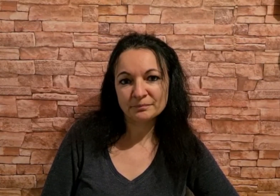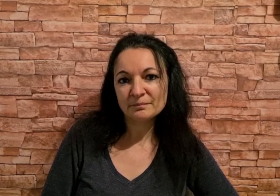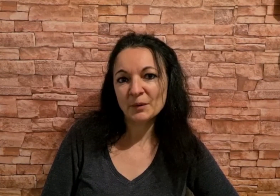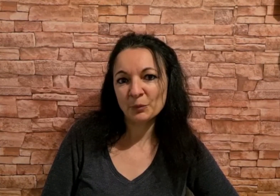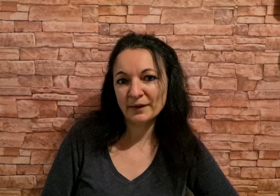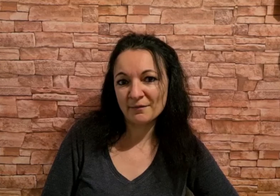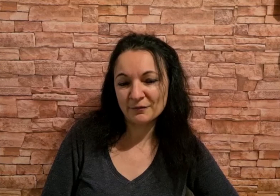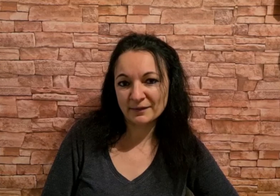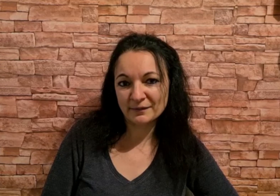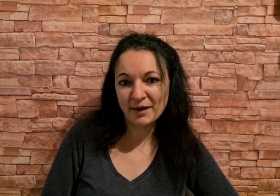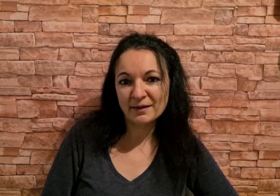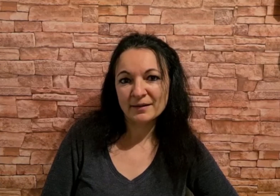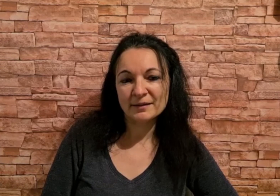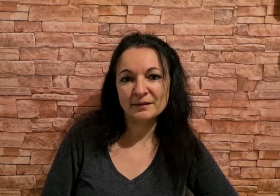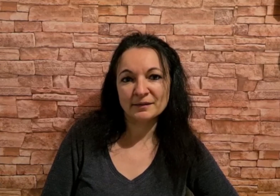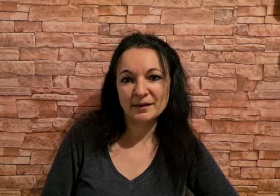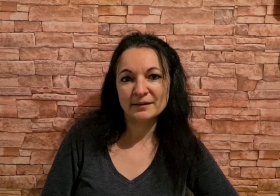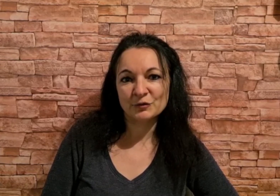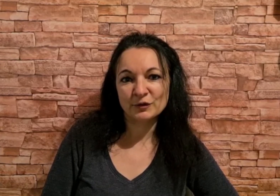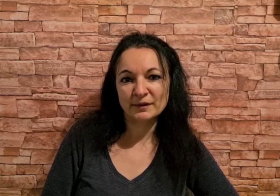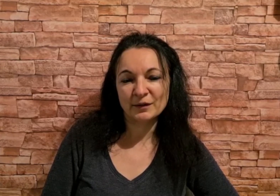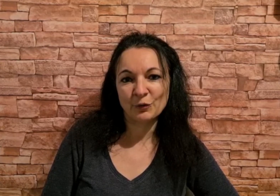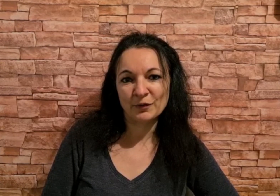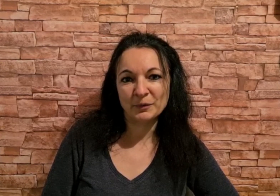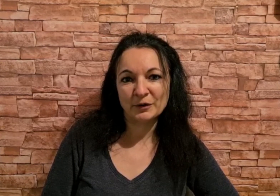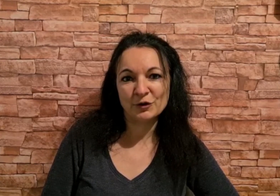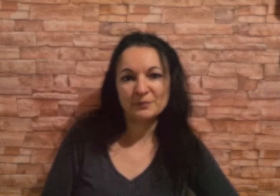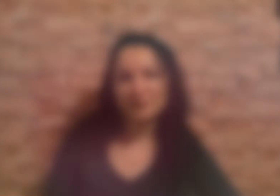Pozdravljam vas sve i sretna sam što sam dio ove priče. Bok!